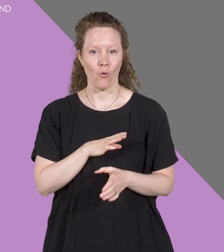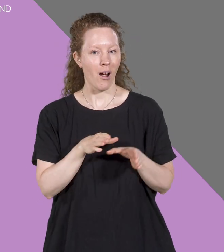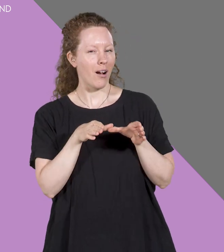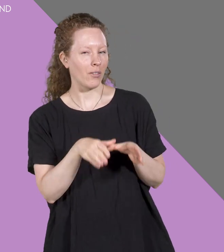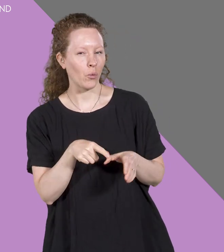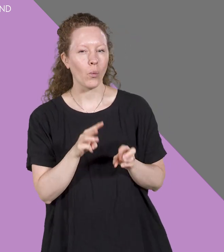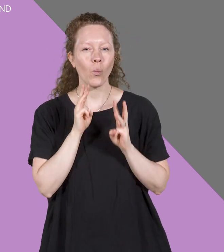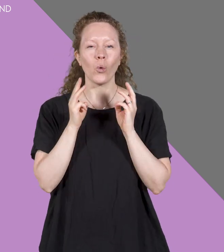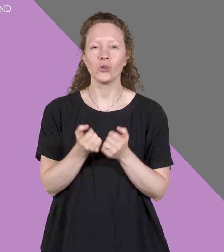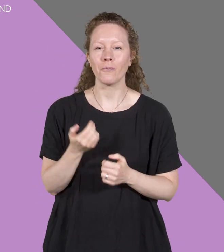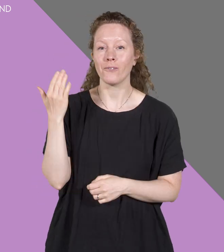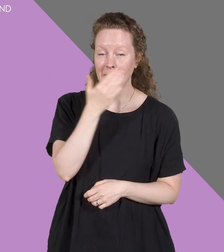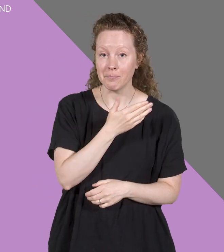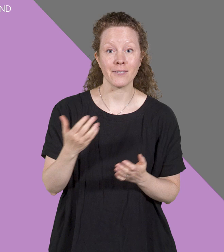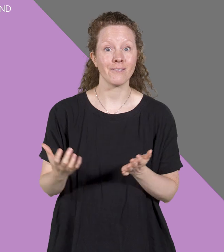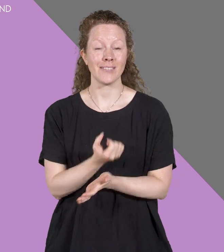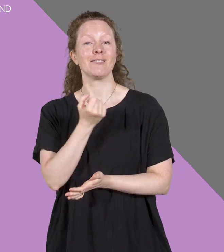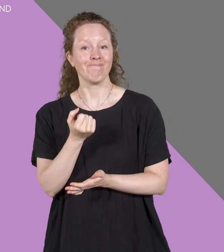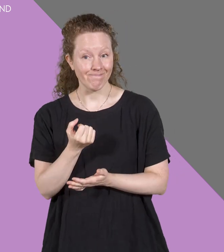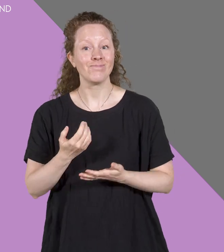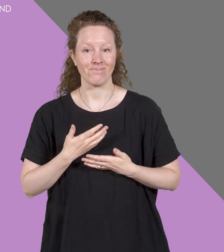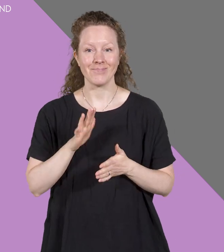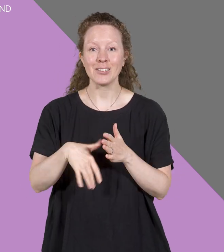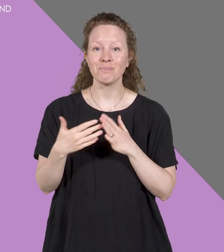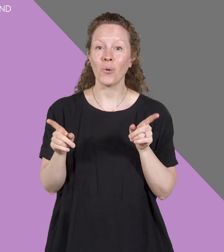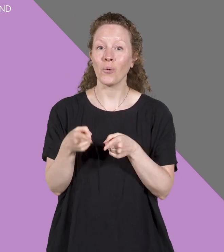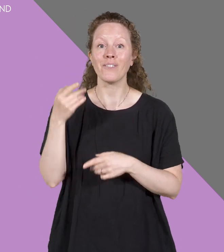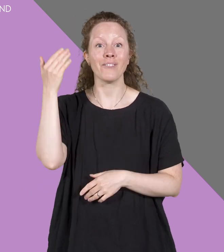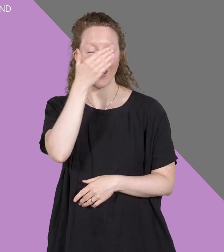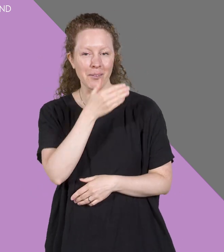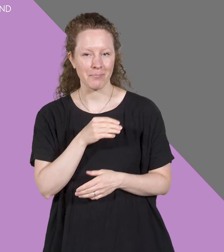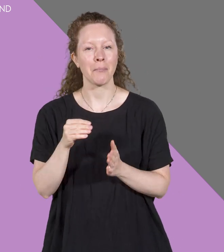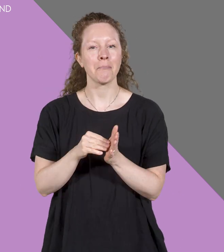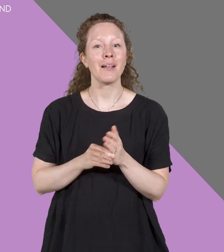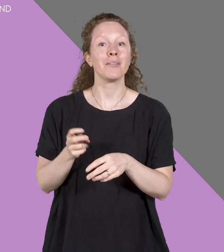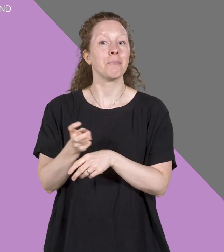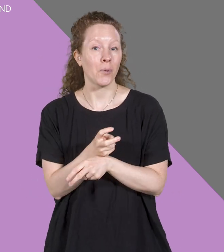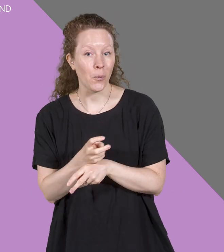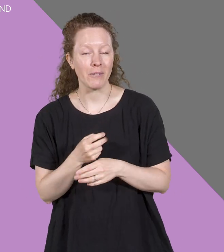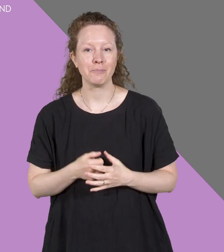Segern i kategorin för workshopfilmer gick till den teckenspråkiga kortfilmen - ”Matteprovet” (”Matikan koe”).